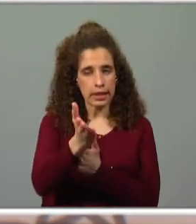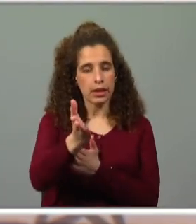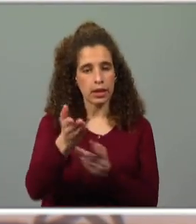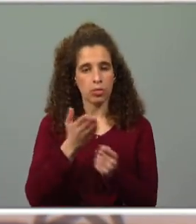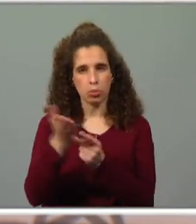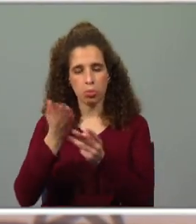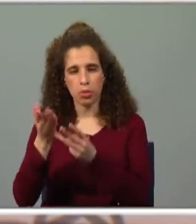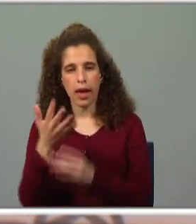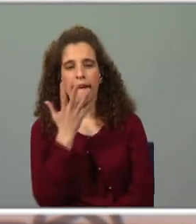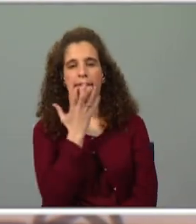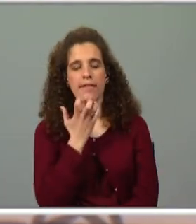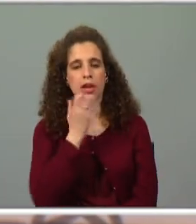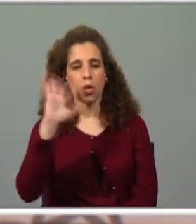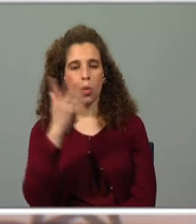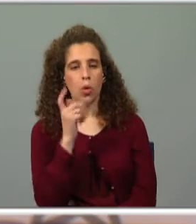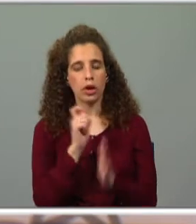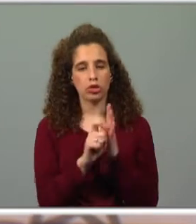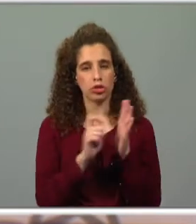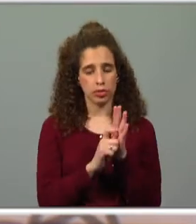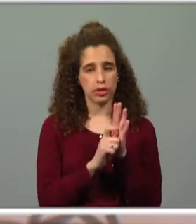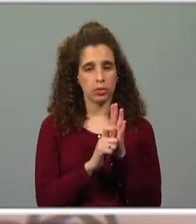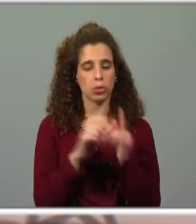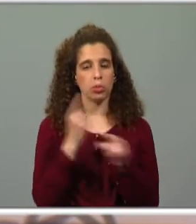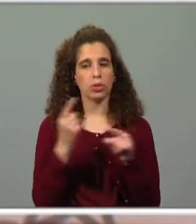termos algum cuidado quando escrevemos o texto descritivo porque se nós 寫的時候要小心描述性文字，因為如果我們